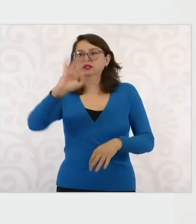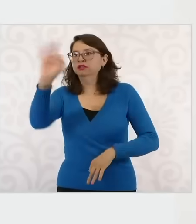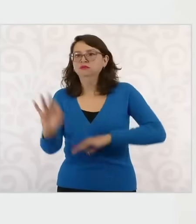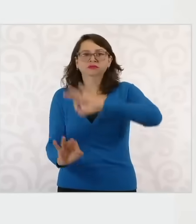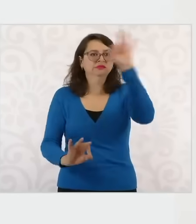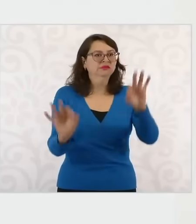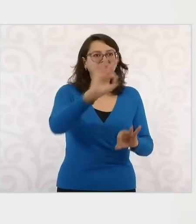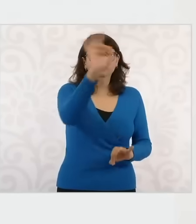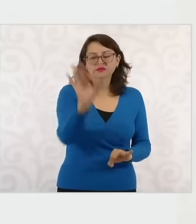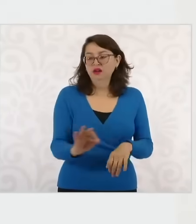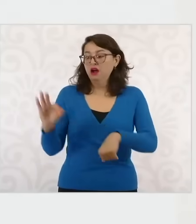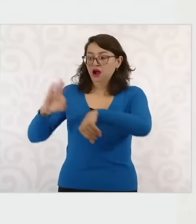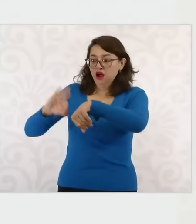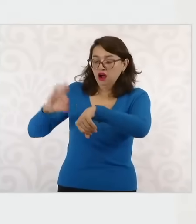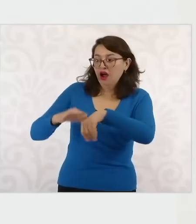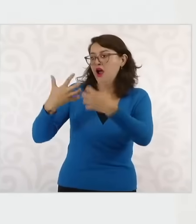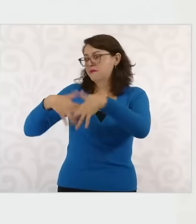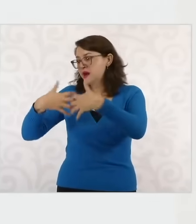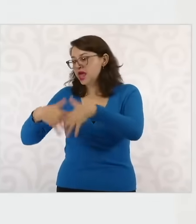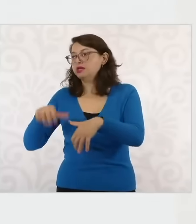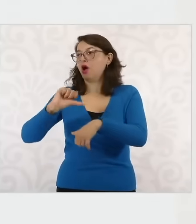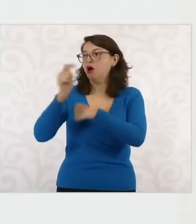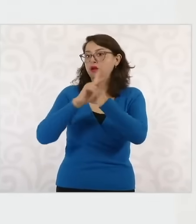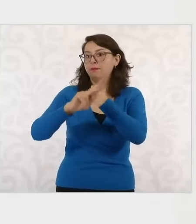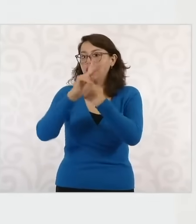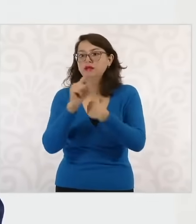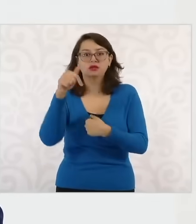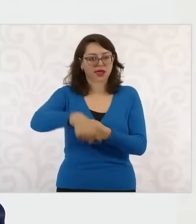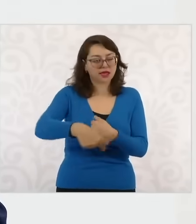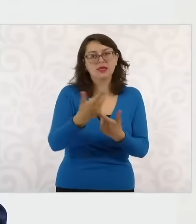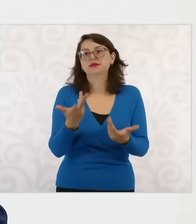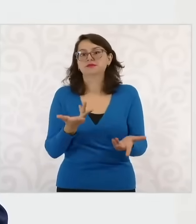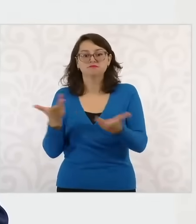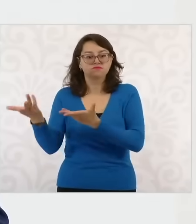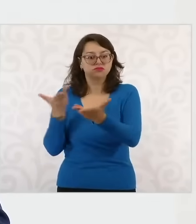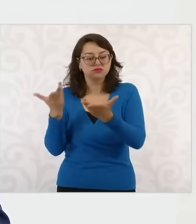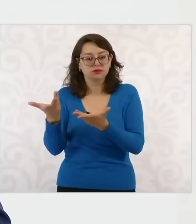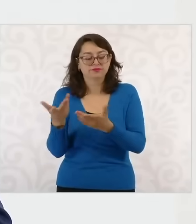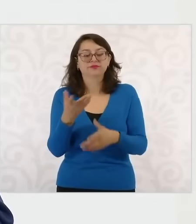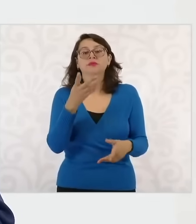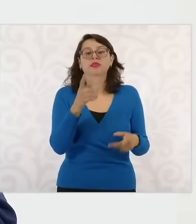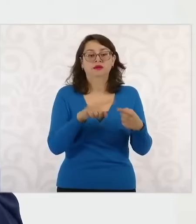legal si es medicamento importado. Y en todo caso la distribución, una parte la hace Birmex y otra